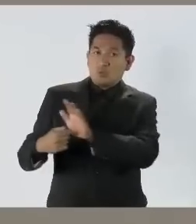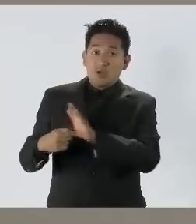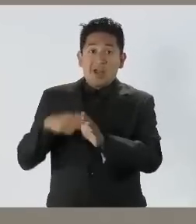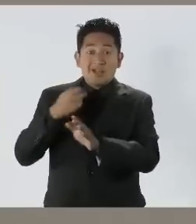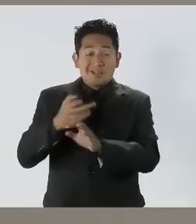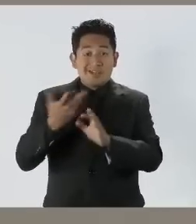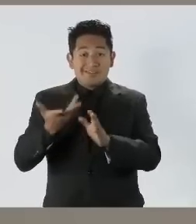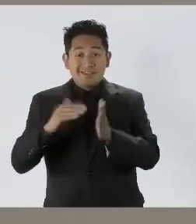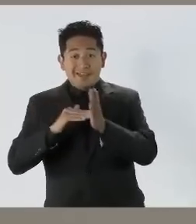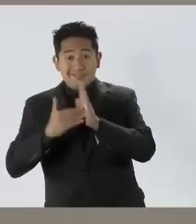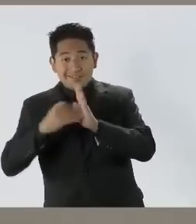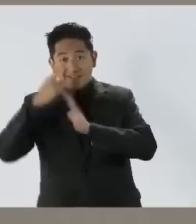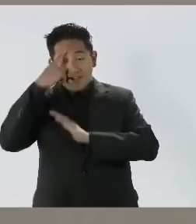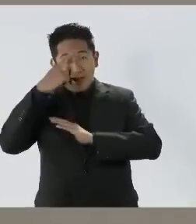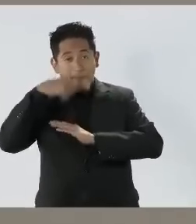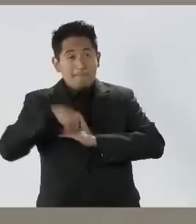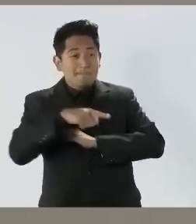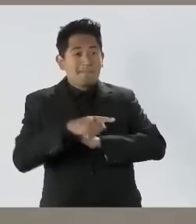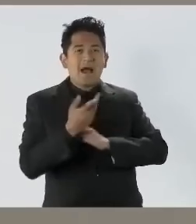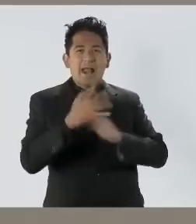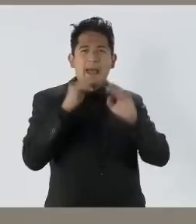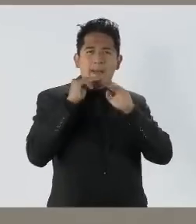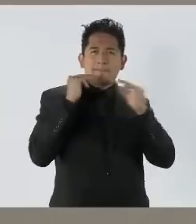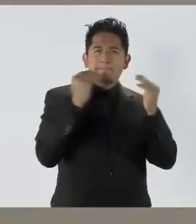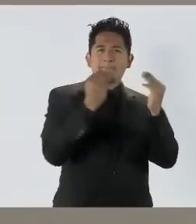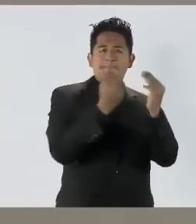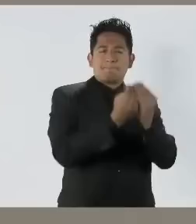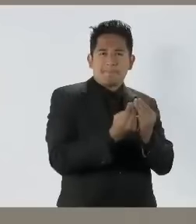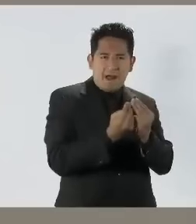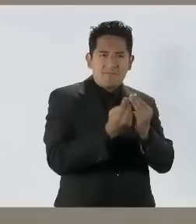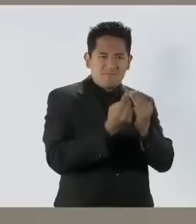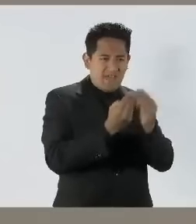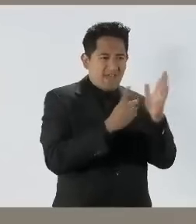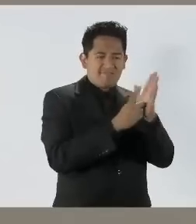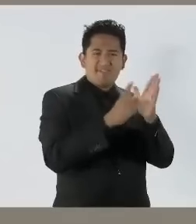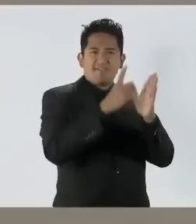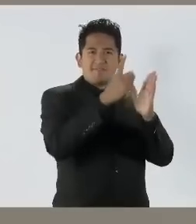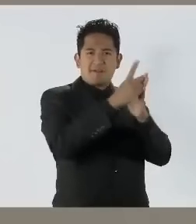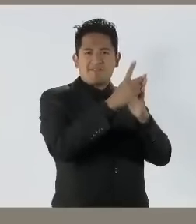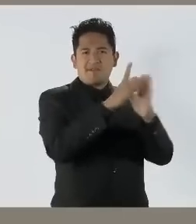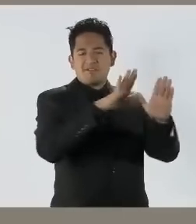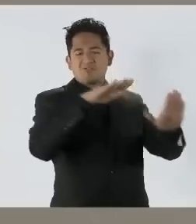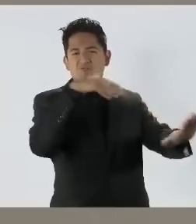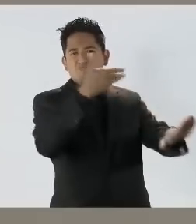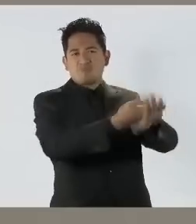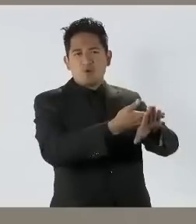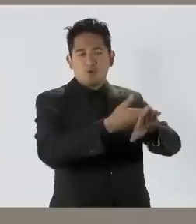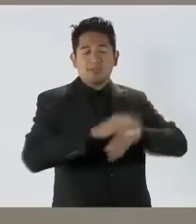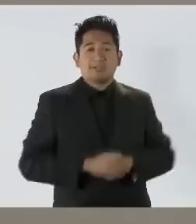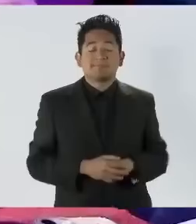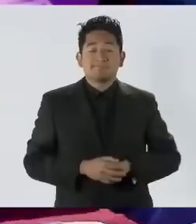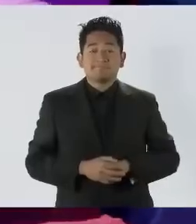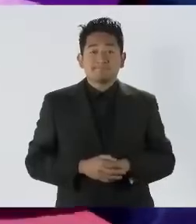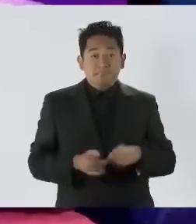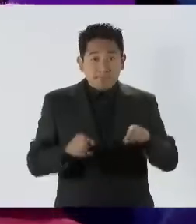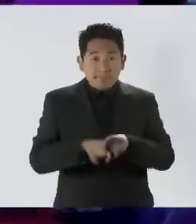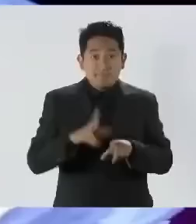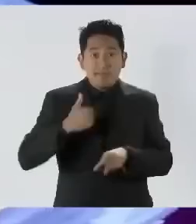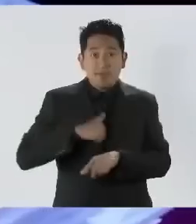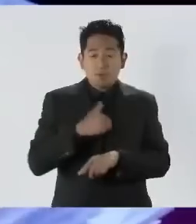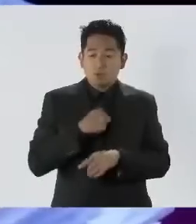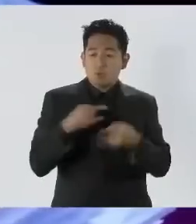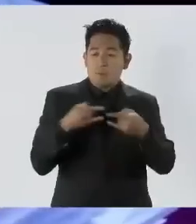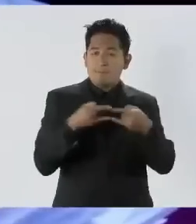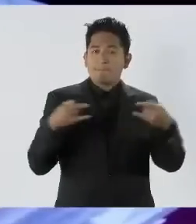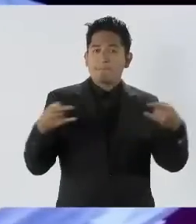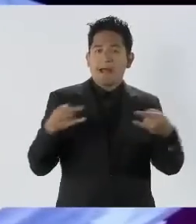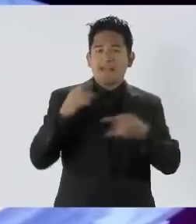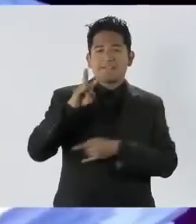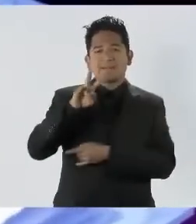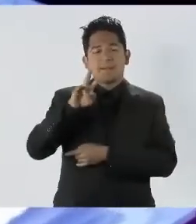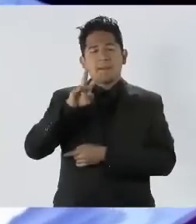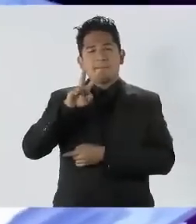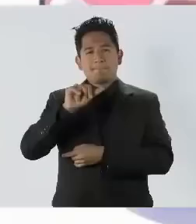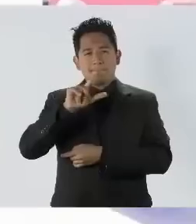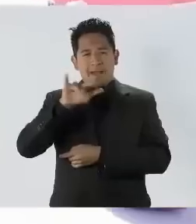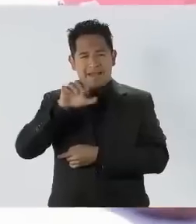entregamos a 200000 personas vales del programa mer comuna para canjearlo productos de abasto